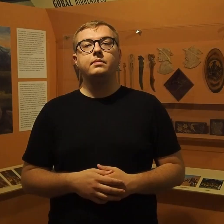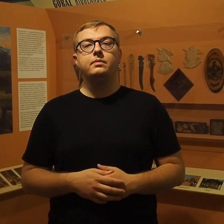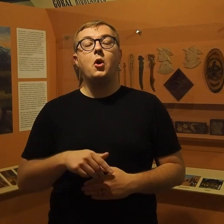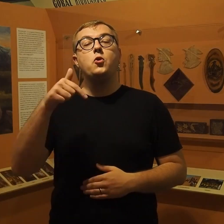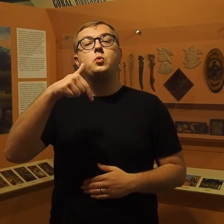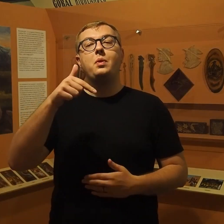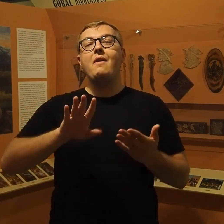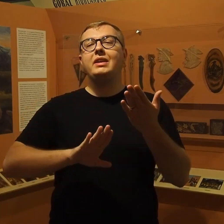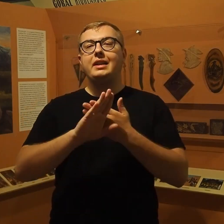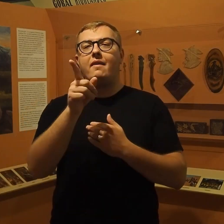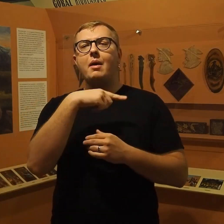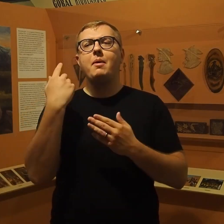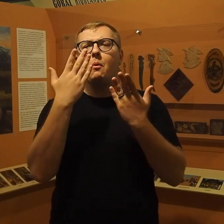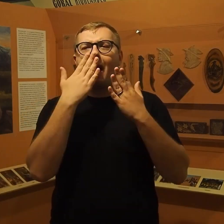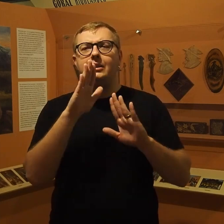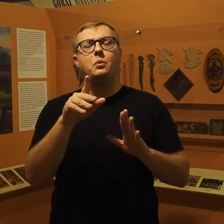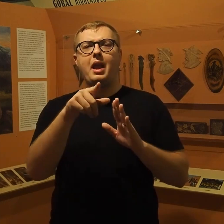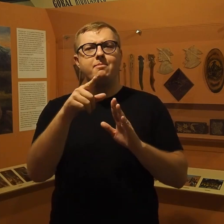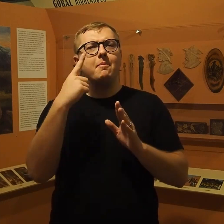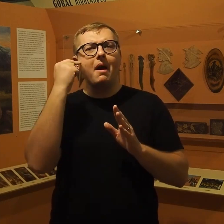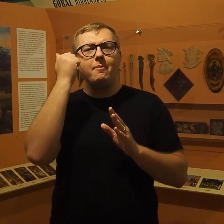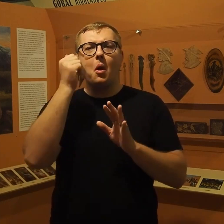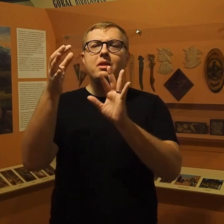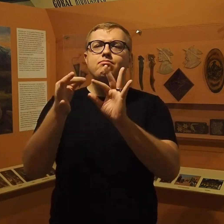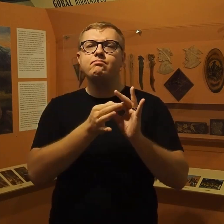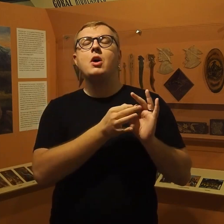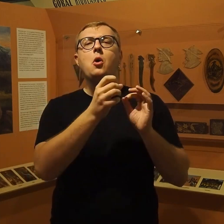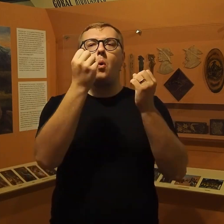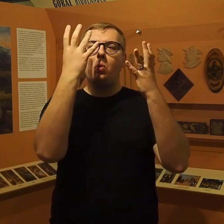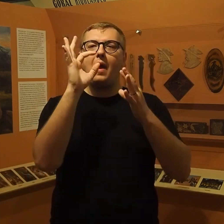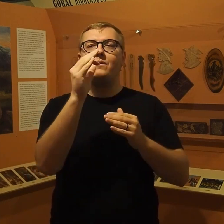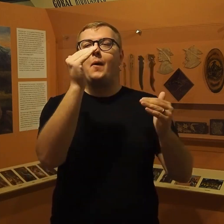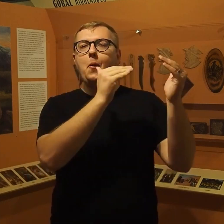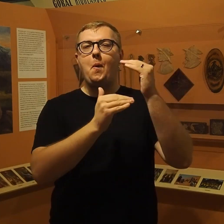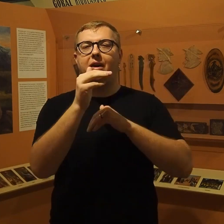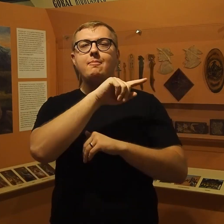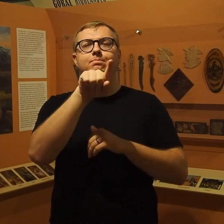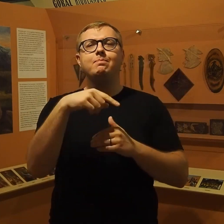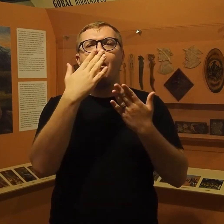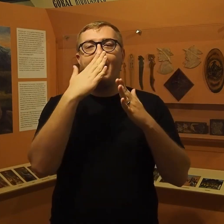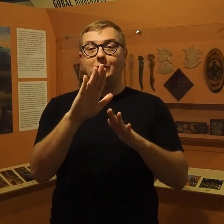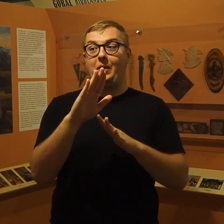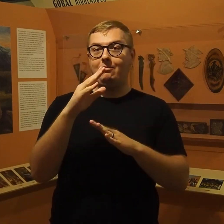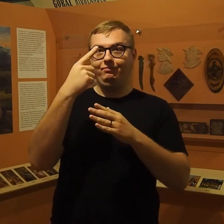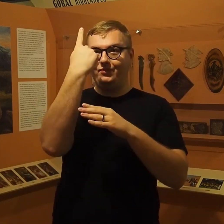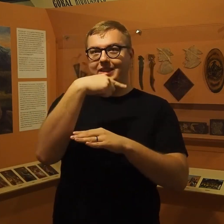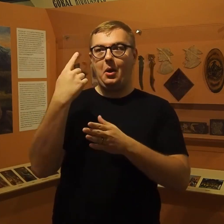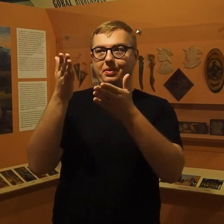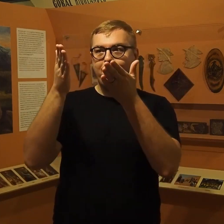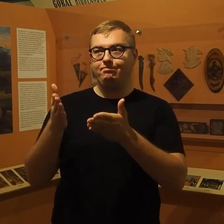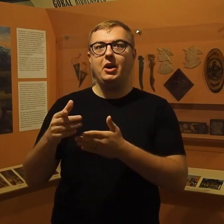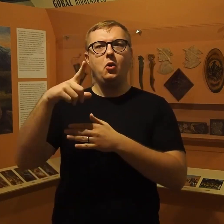Na wystawie prezentujemy pamiątki związane z kulturą gór, które przedstawiają wizerunek Górala.